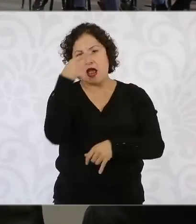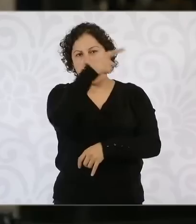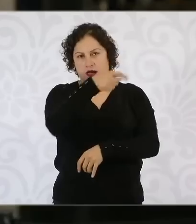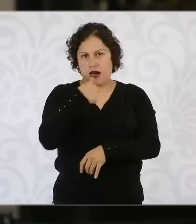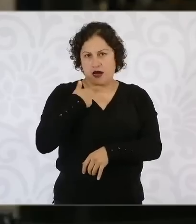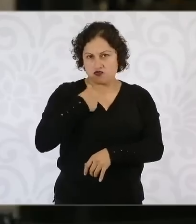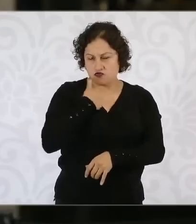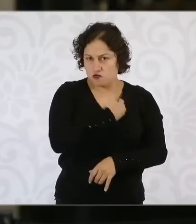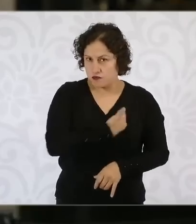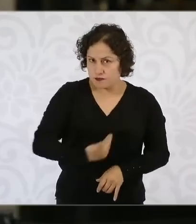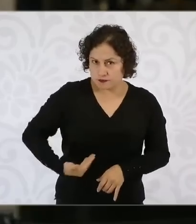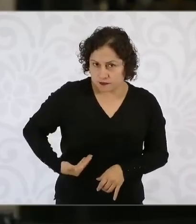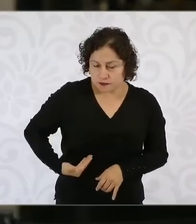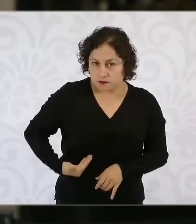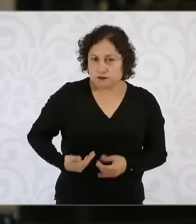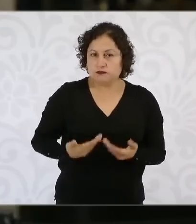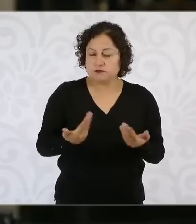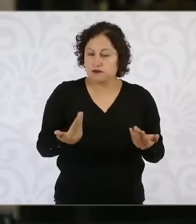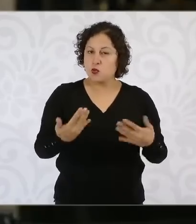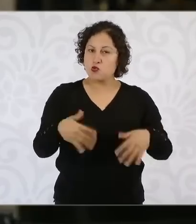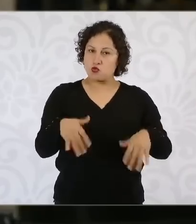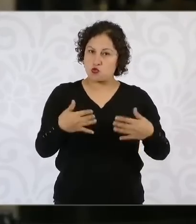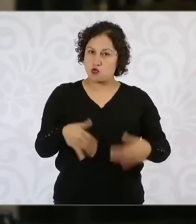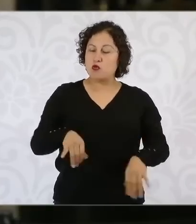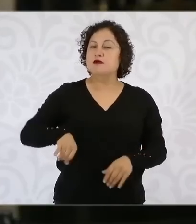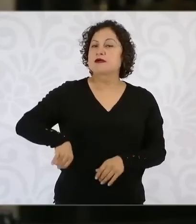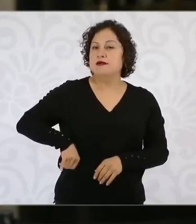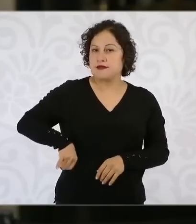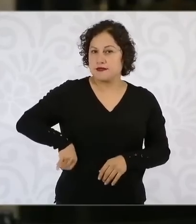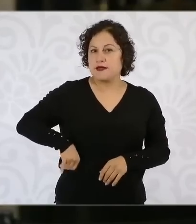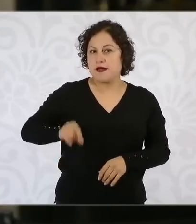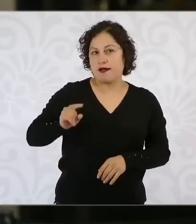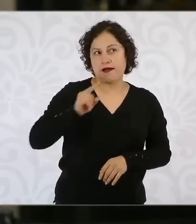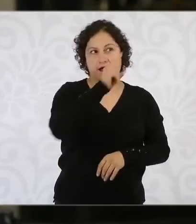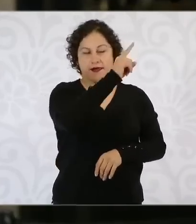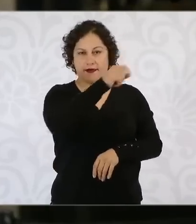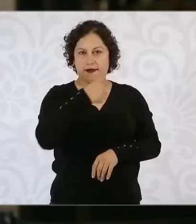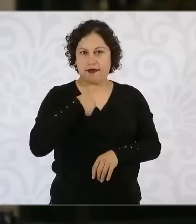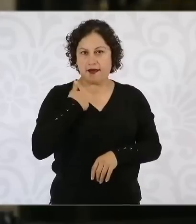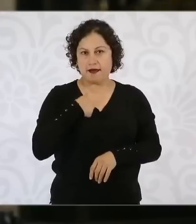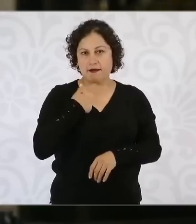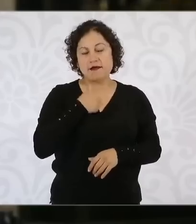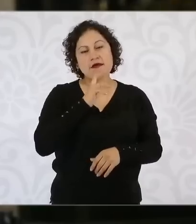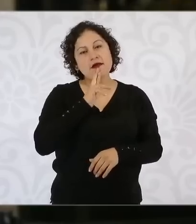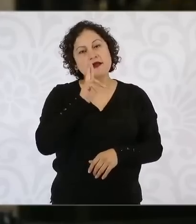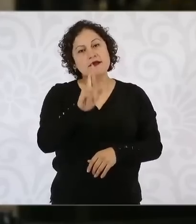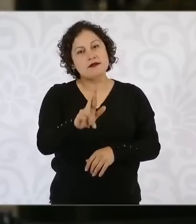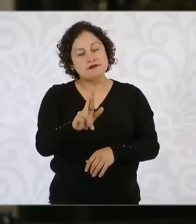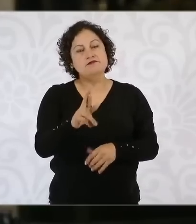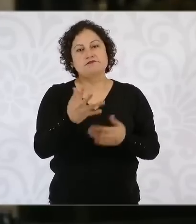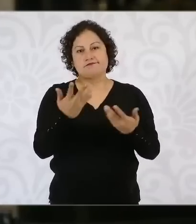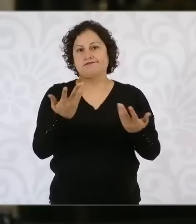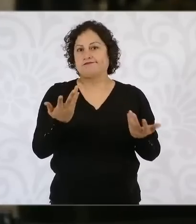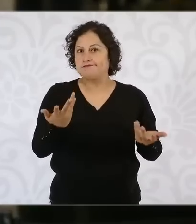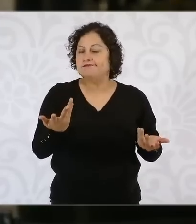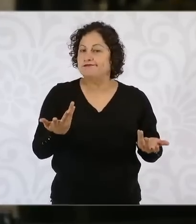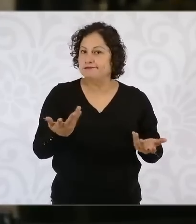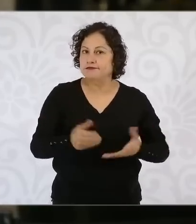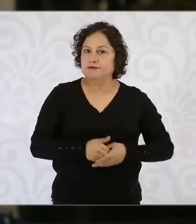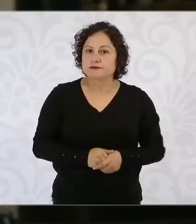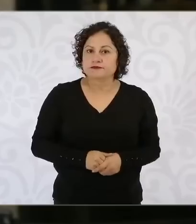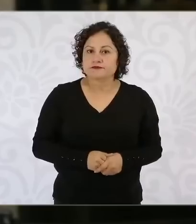eh es interesante también cómo están reaccionando digo por por decirlo menos el Ellos tendrán su